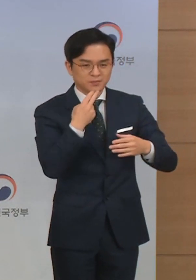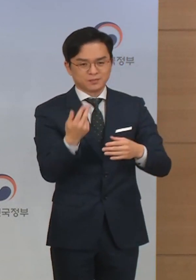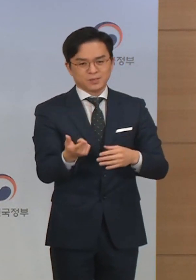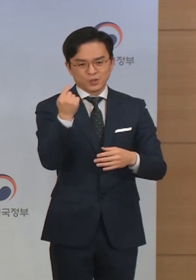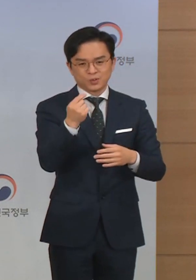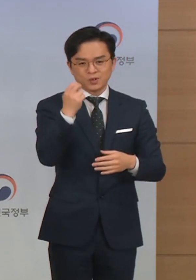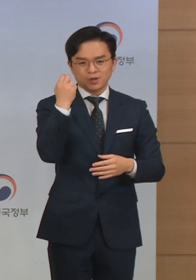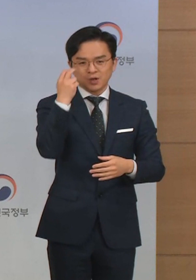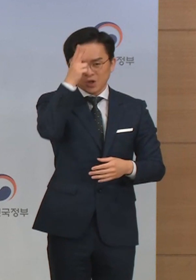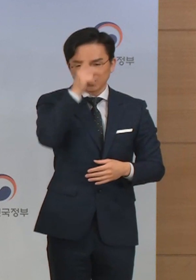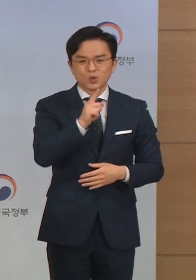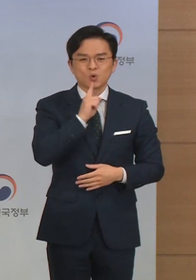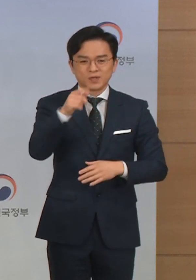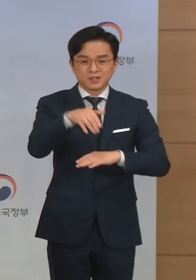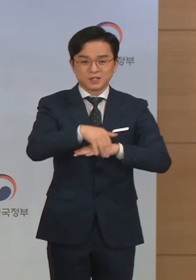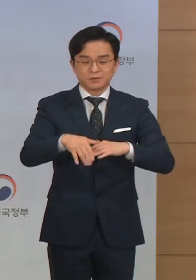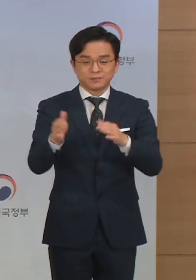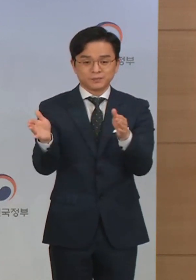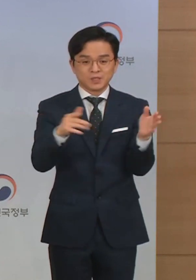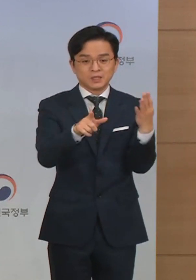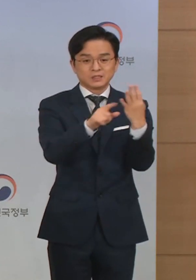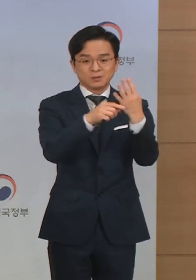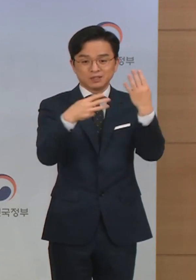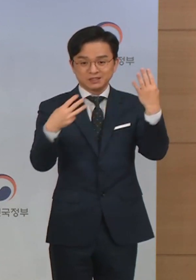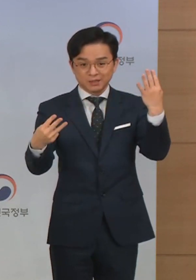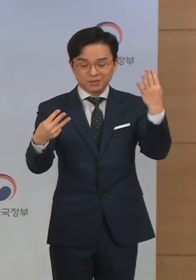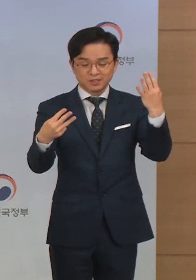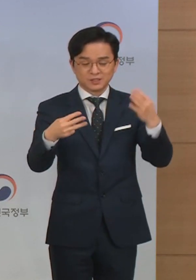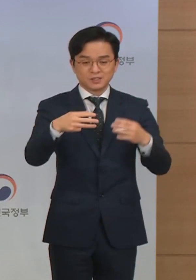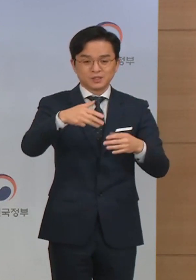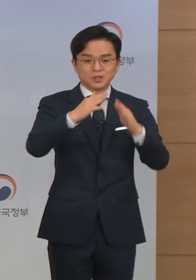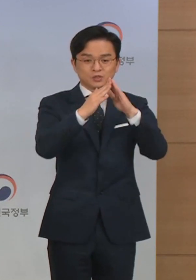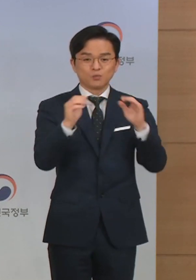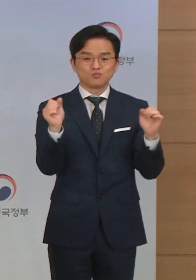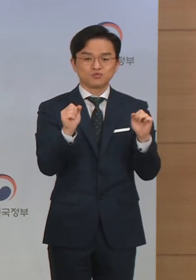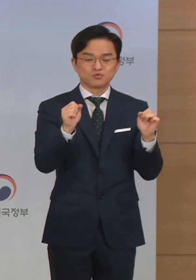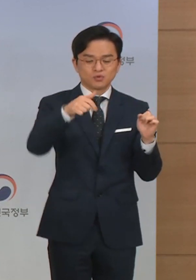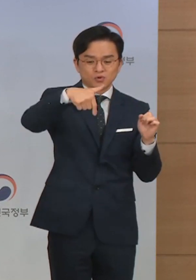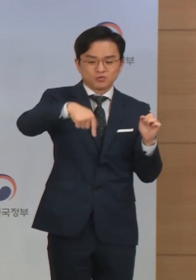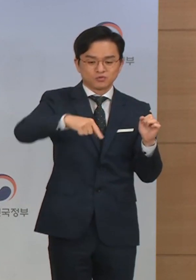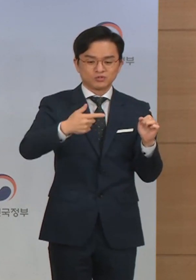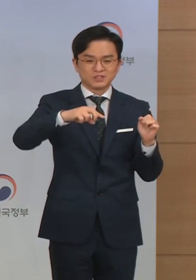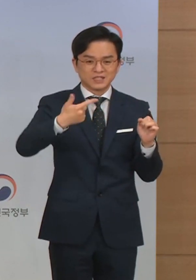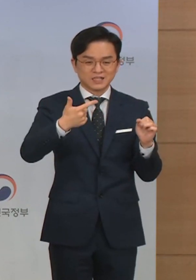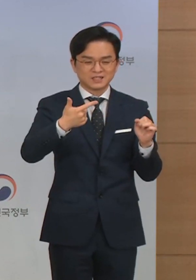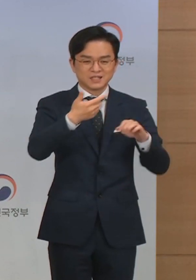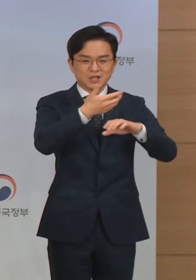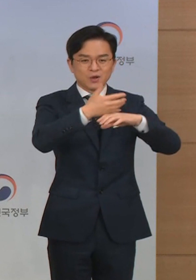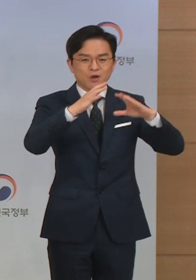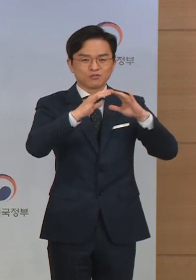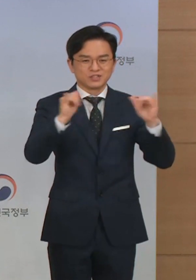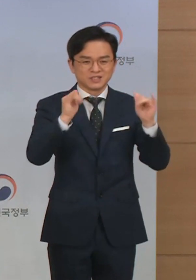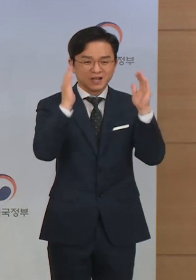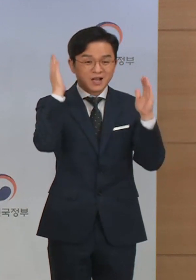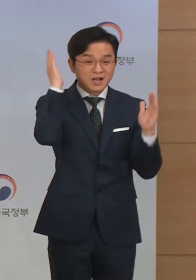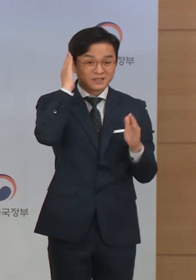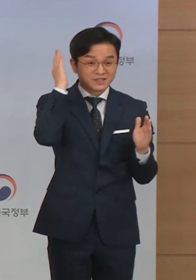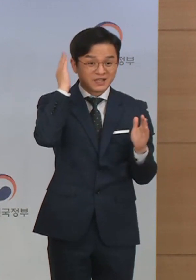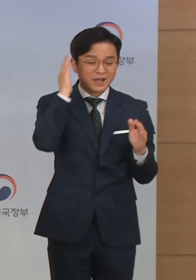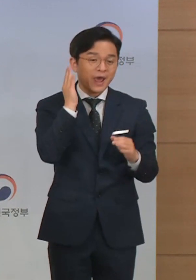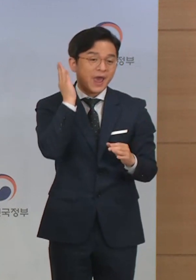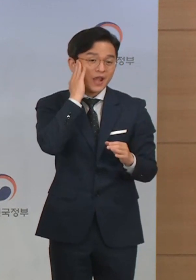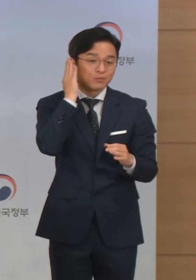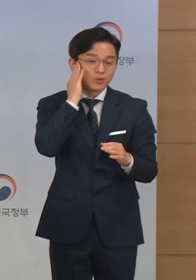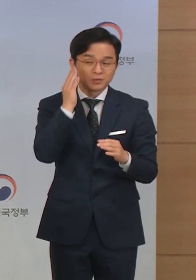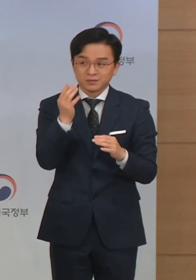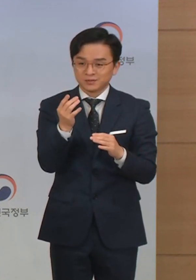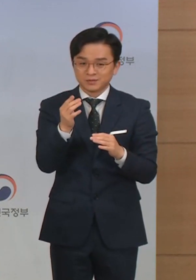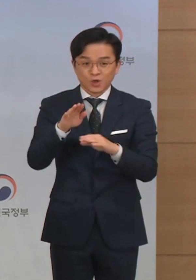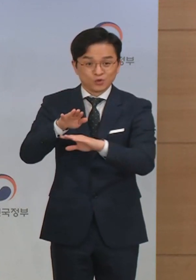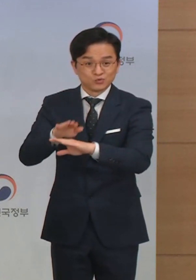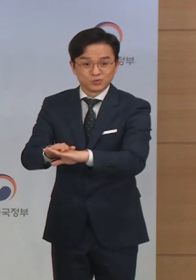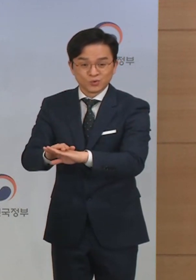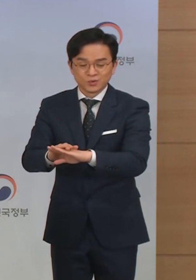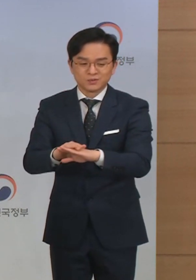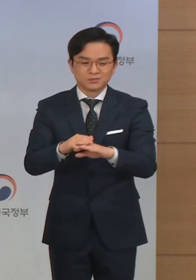한편 4월 3일 전북 군산에 대학교의 유학 중인 외국 잉 체 명의 고의로 휴대폰을 경리 장수의 두고 부단히 타라는 사례가 발생 하였습니다